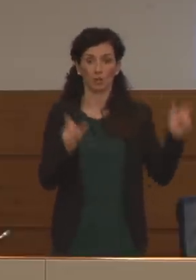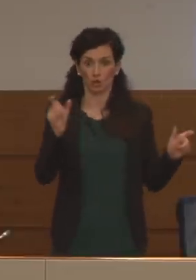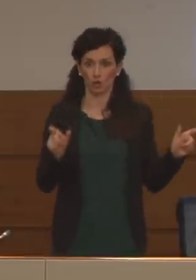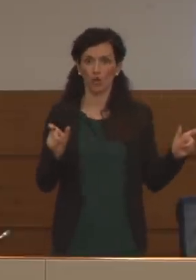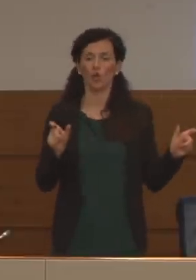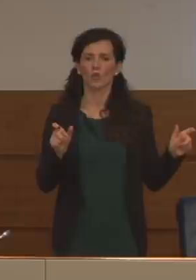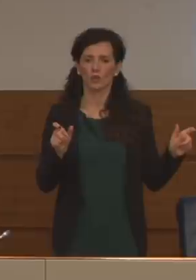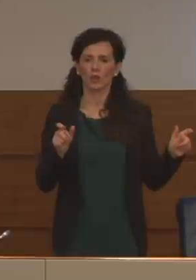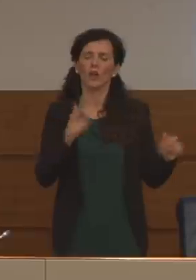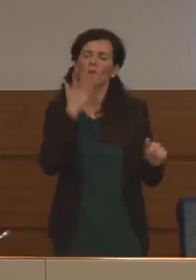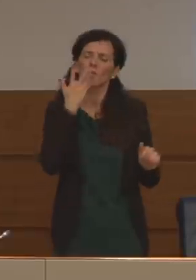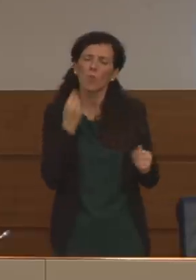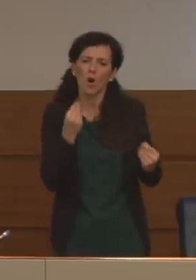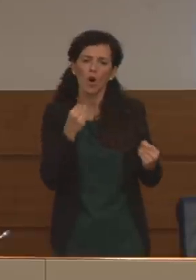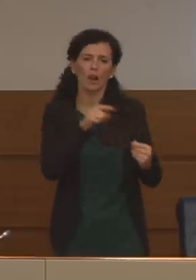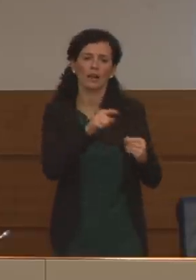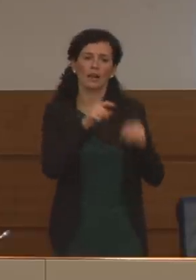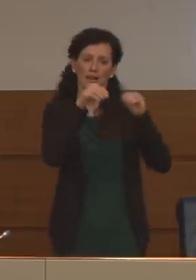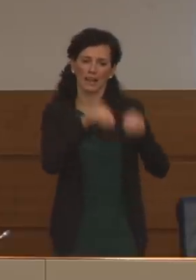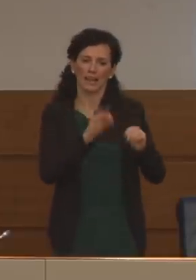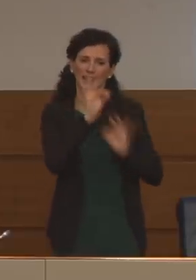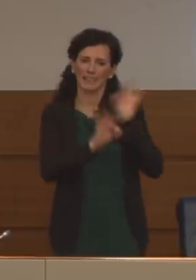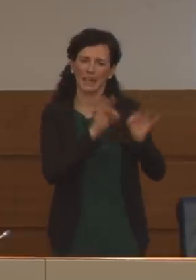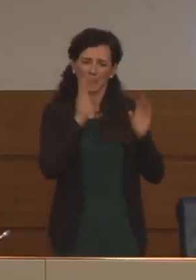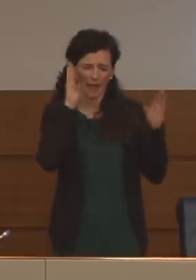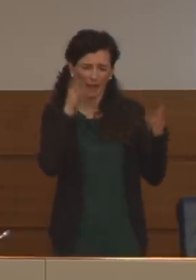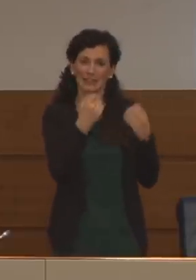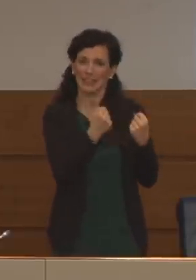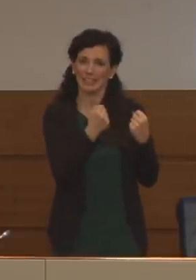le strutture di terapia intensiva della Lombardia,